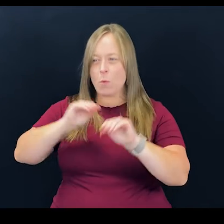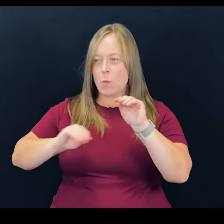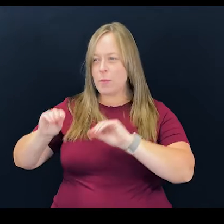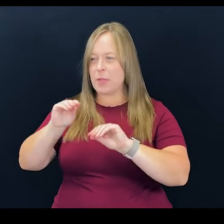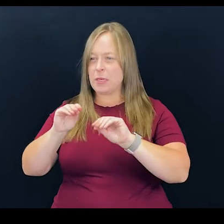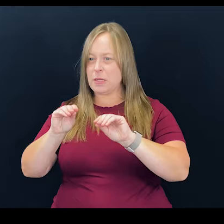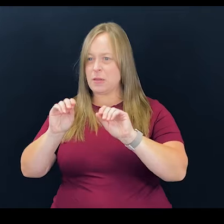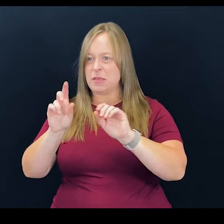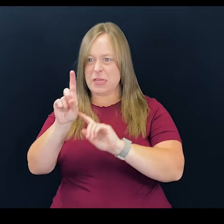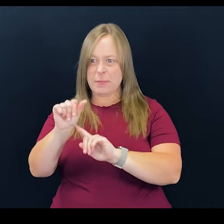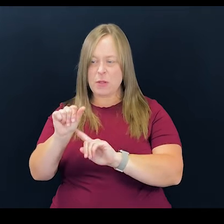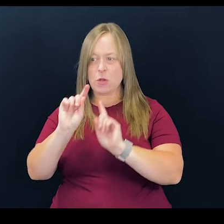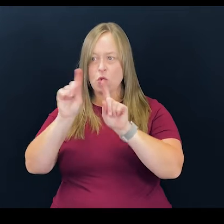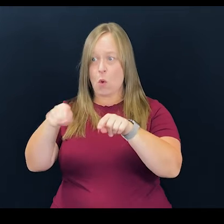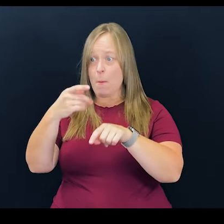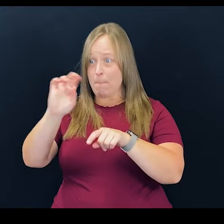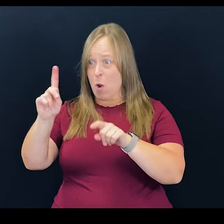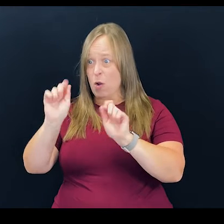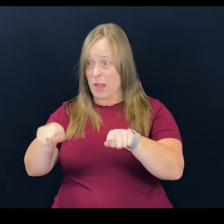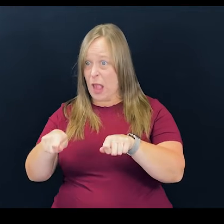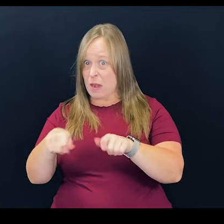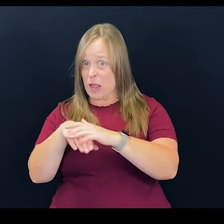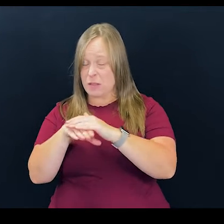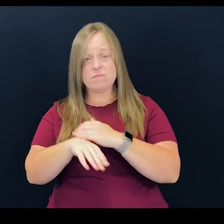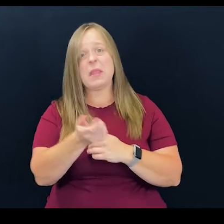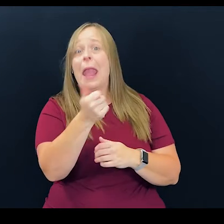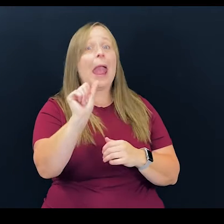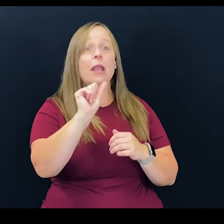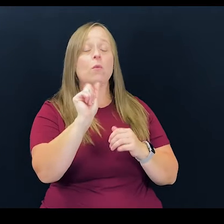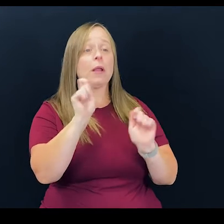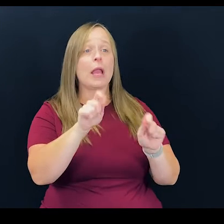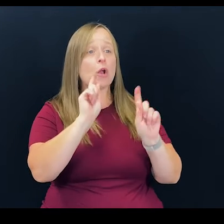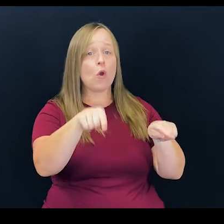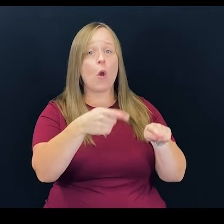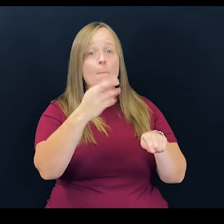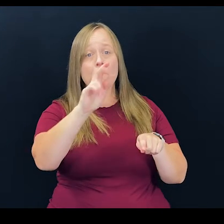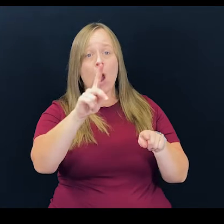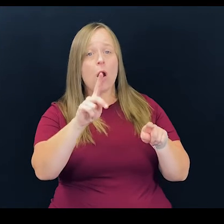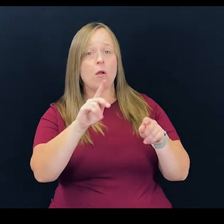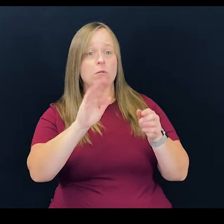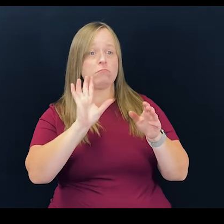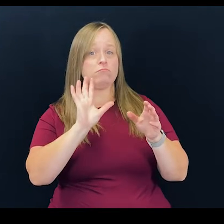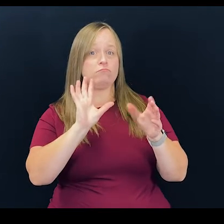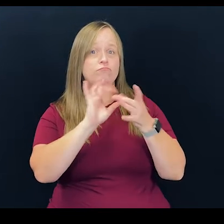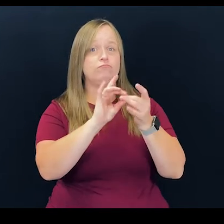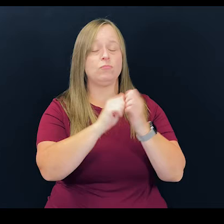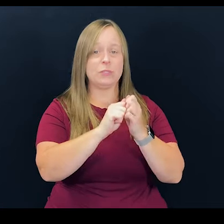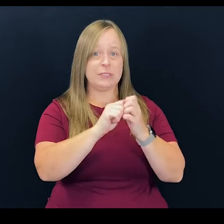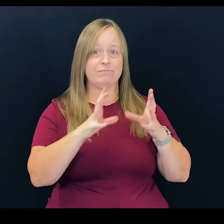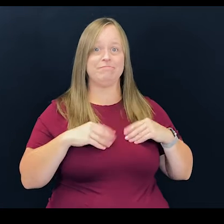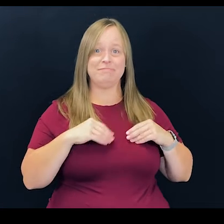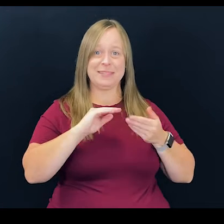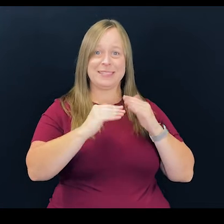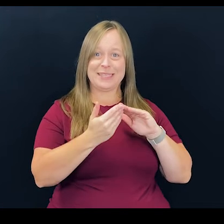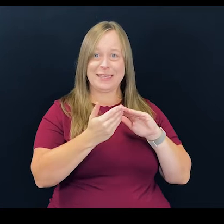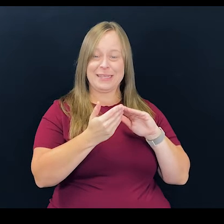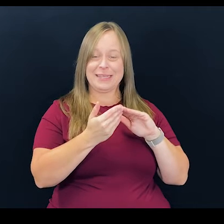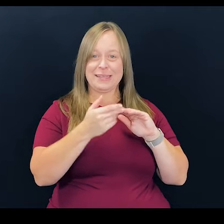¿puede ir al parque también? Sí. Todo el mundo puede ir. El parque le pertenece a la ciudad de Albany